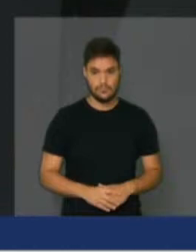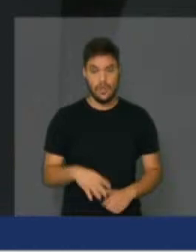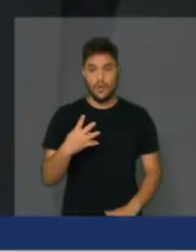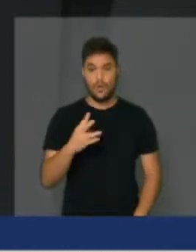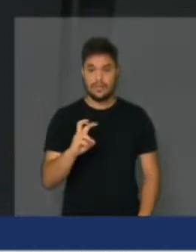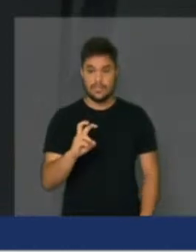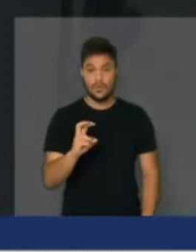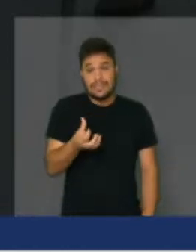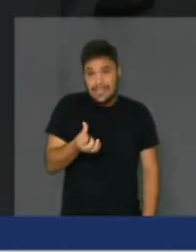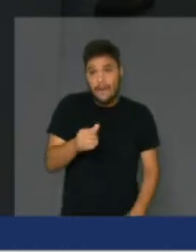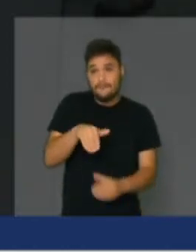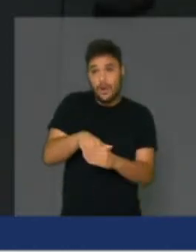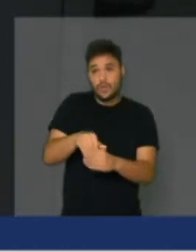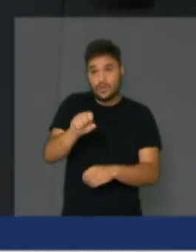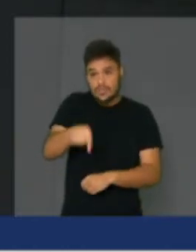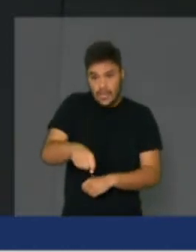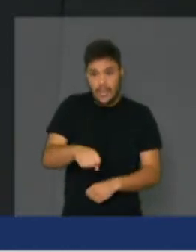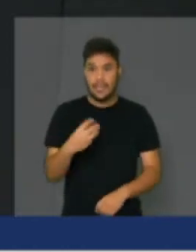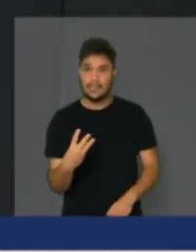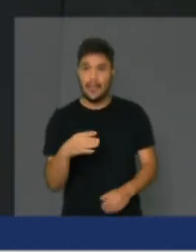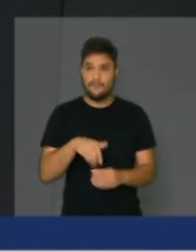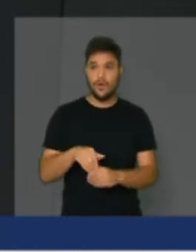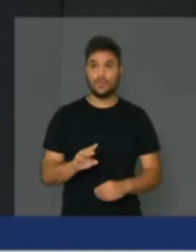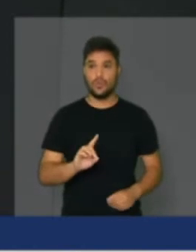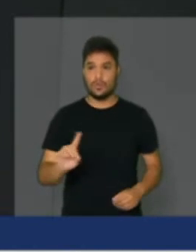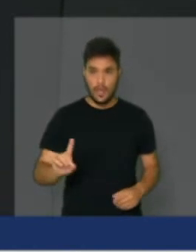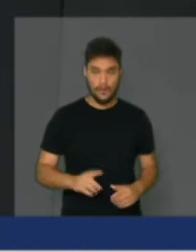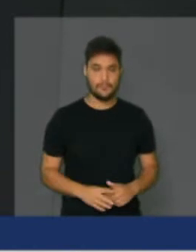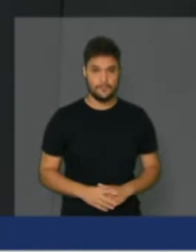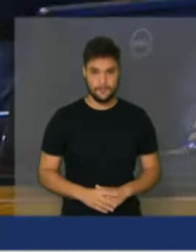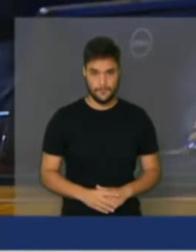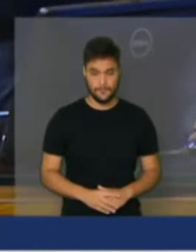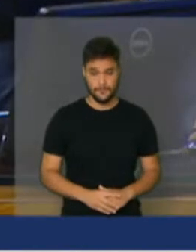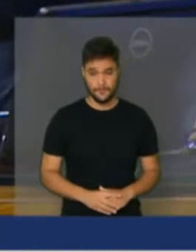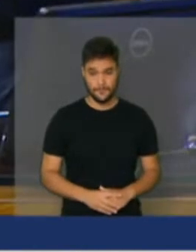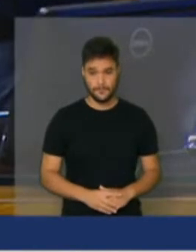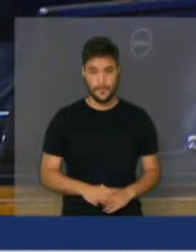VOTOS NÃO. APROVADA. ESTÁ APROVADA EM SEGUNDO TURNO A PROPOSTA DE EMENDA É